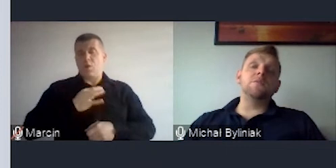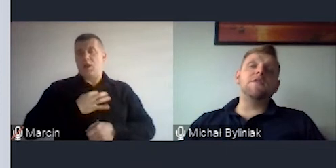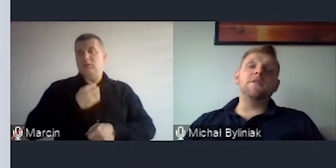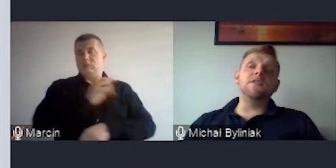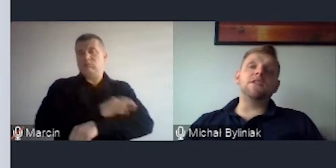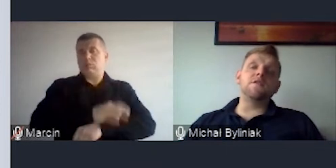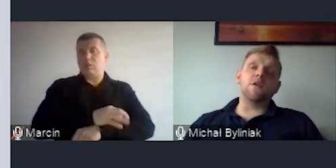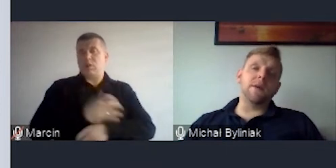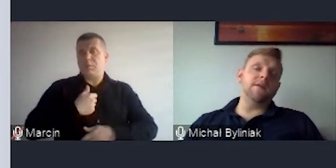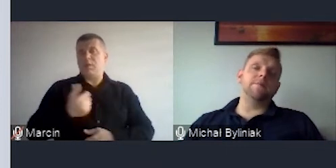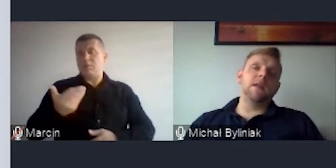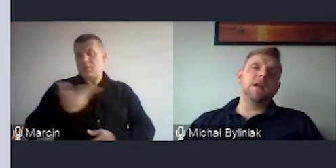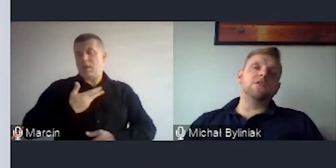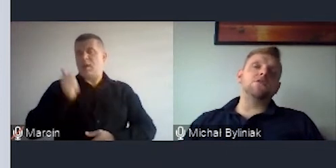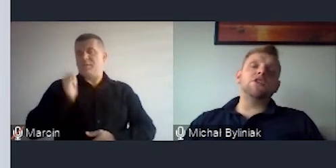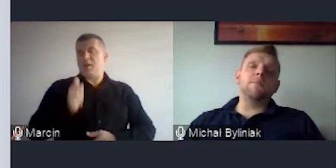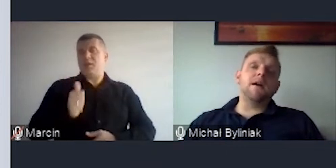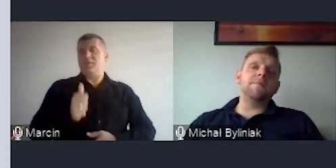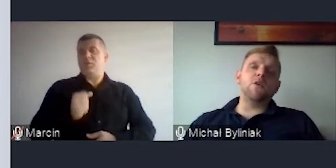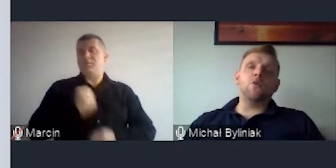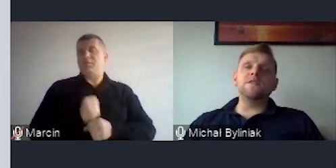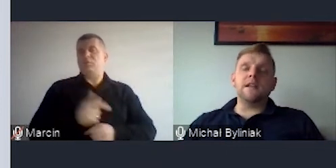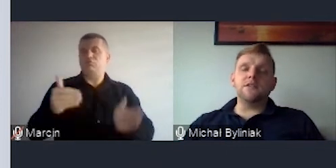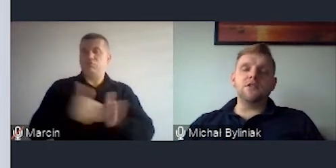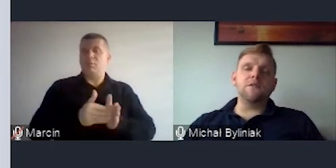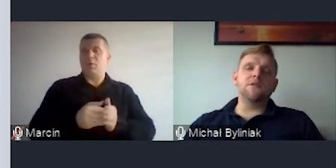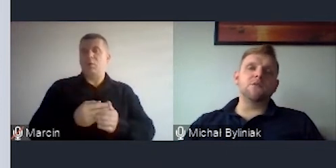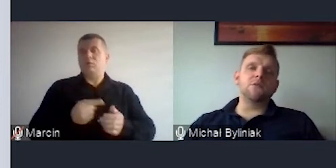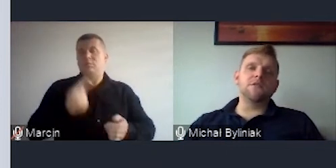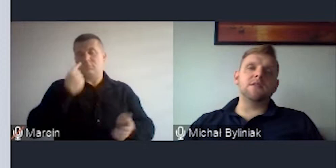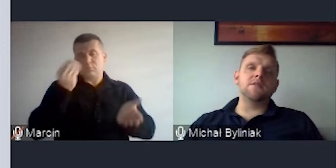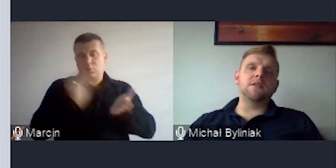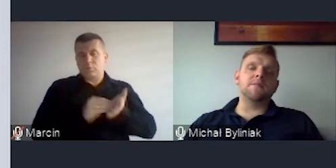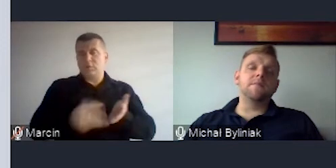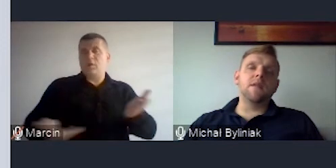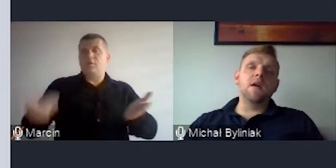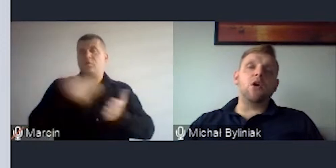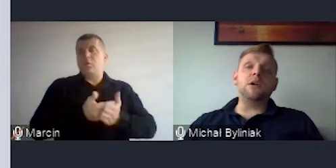to żeby kwalifikować tę formę to trzeba uwzględnić ją we wniosku o dofinansowanie.